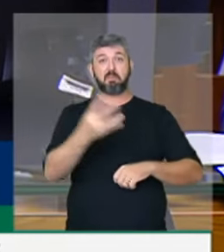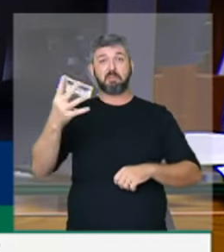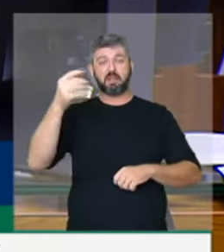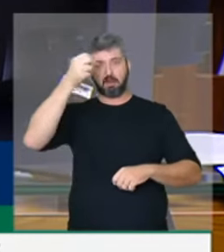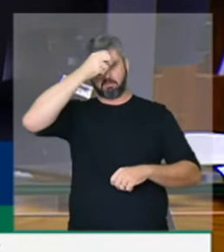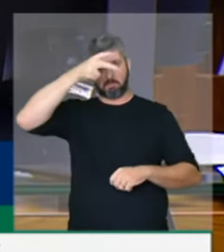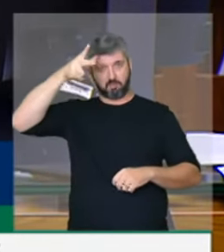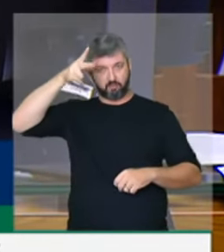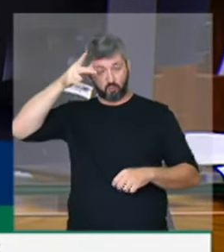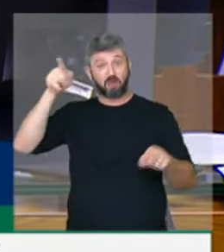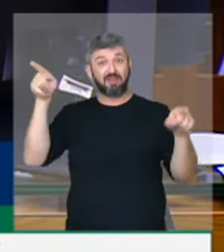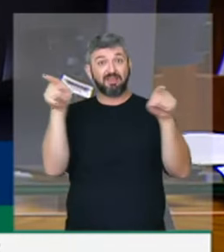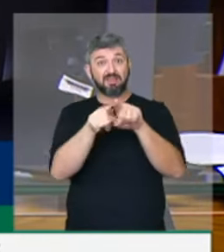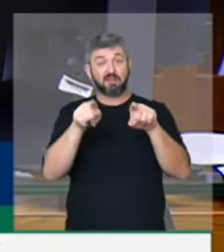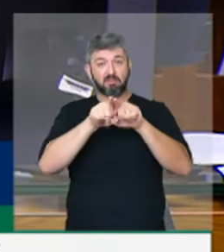SABEMOS O SISTEMA DE SAÚDE É